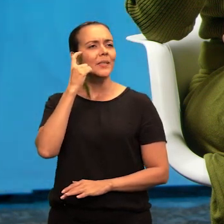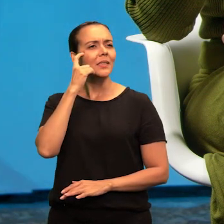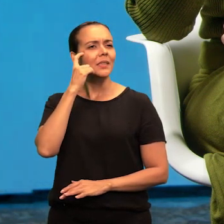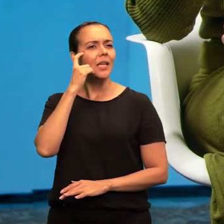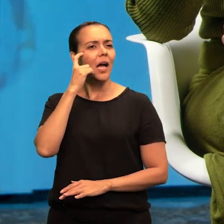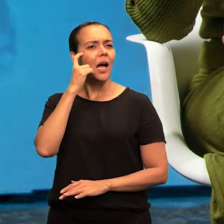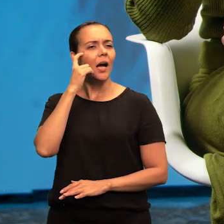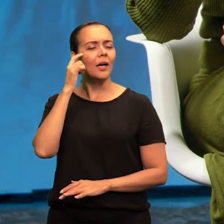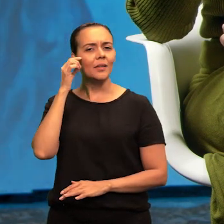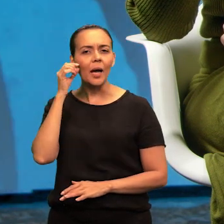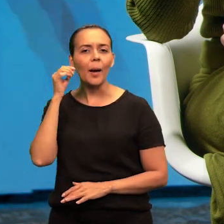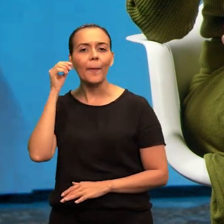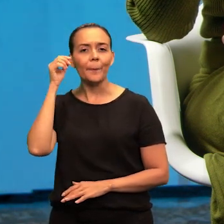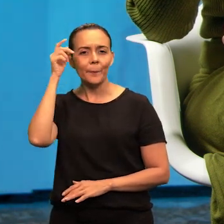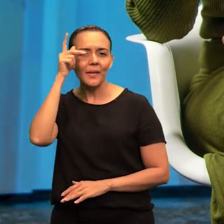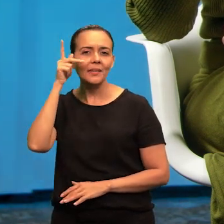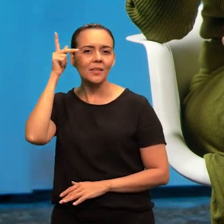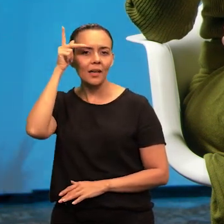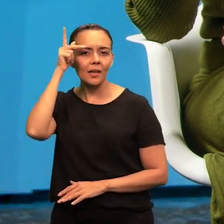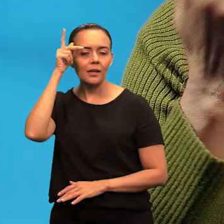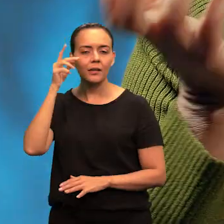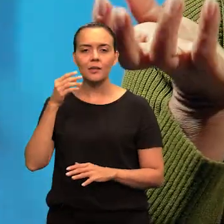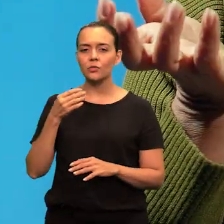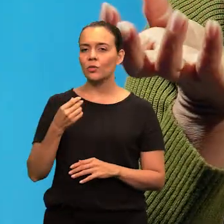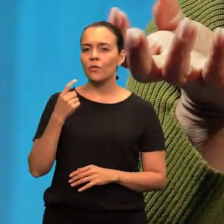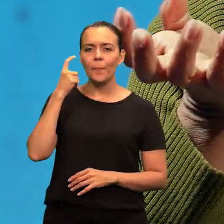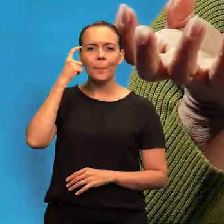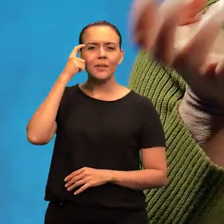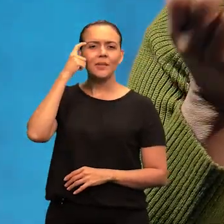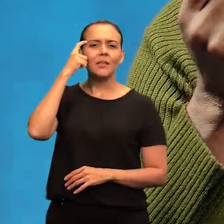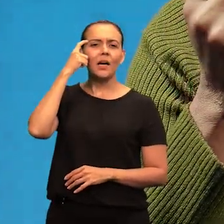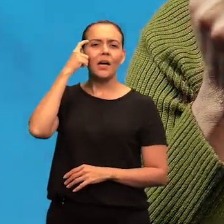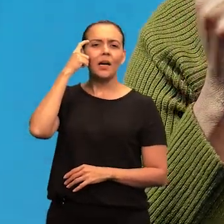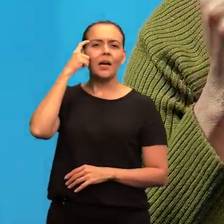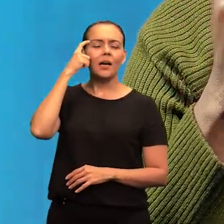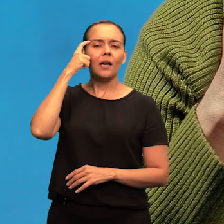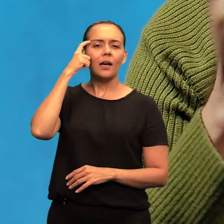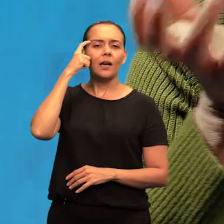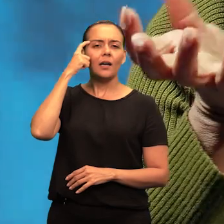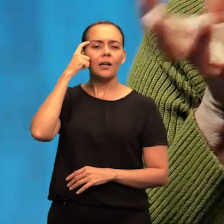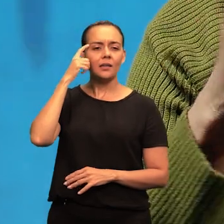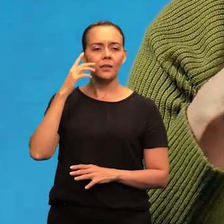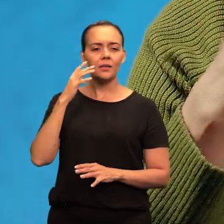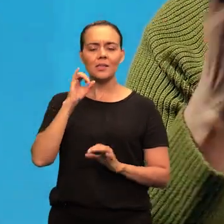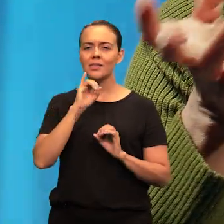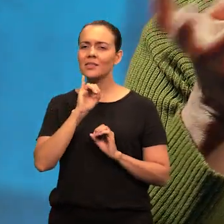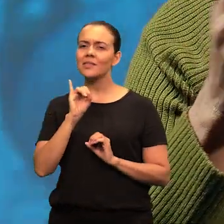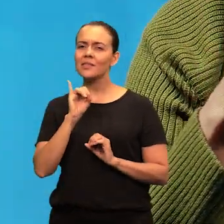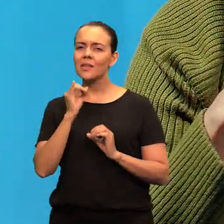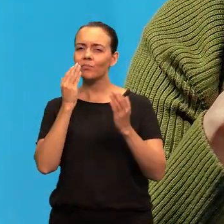o inconsciente não tem "não", o inconsciente é pulsional. Então, se a gente pensar do ponto de vista psicanalítico,